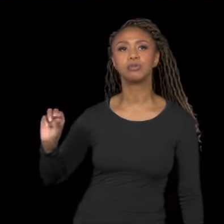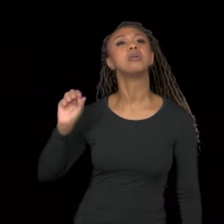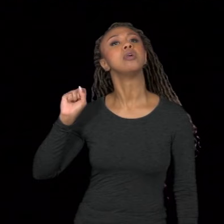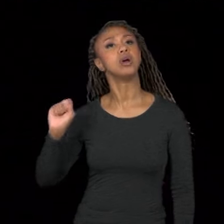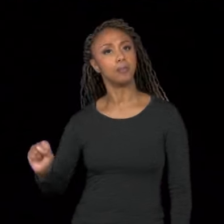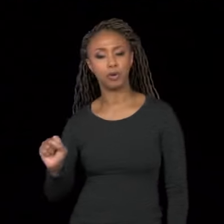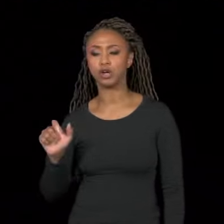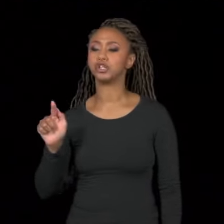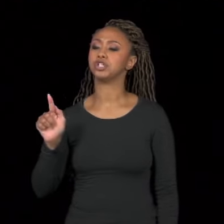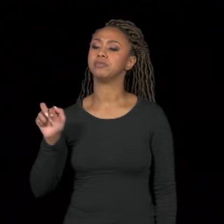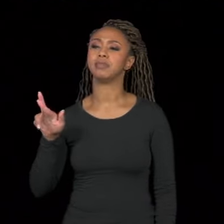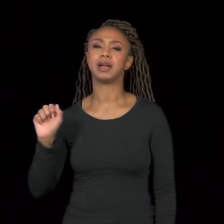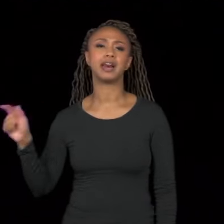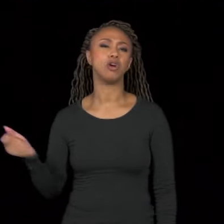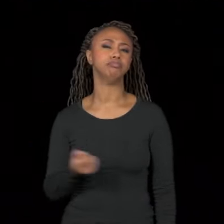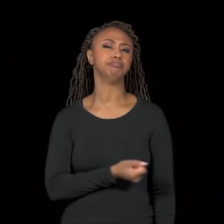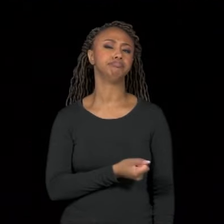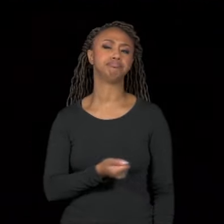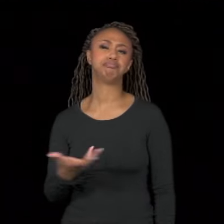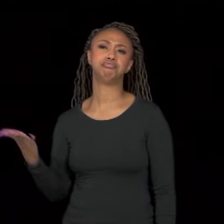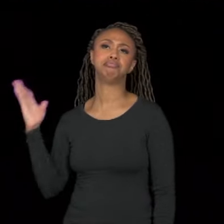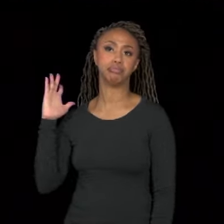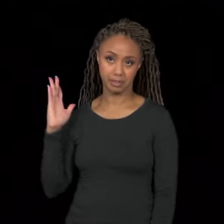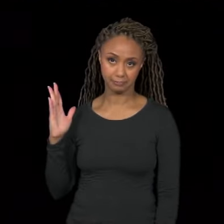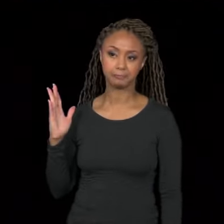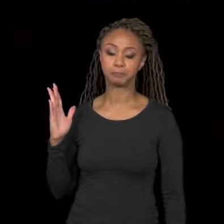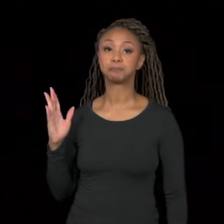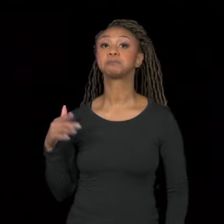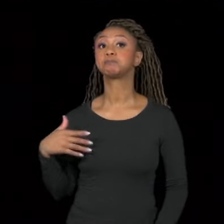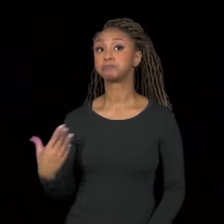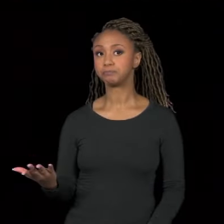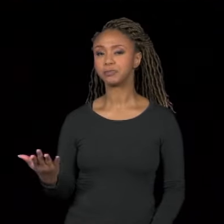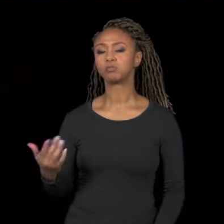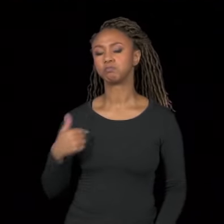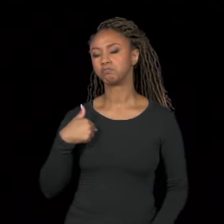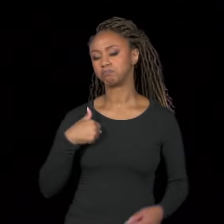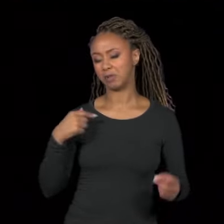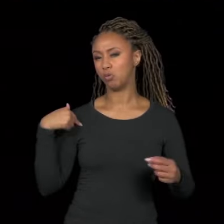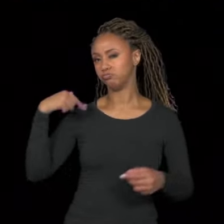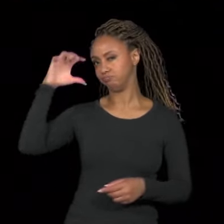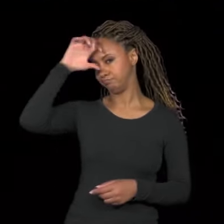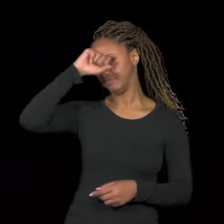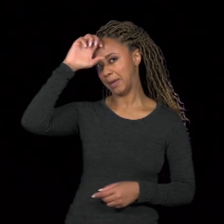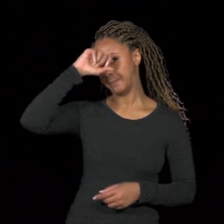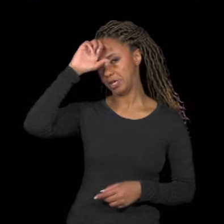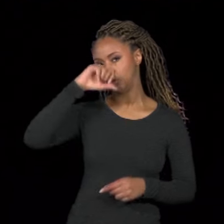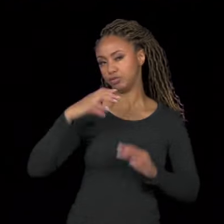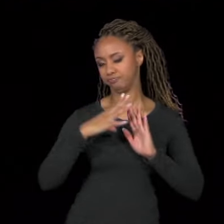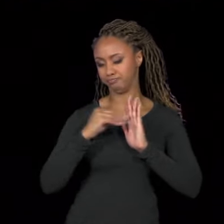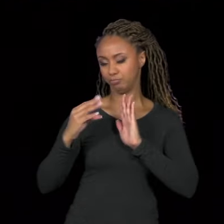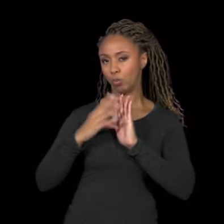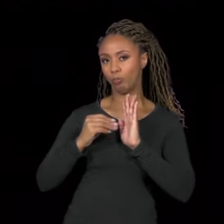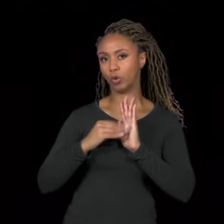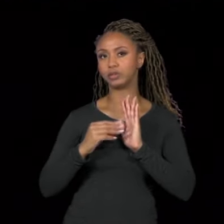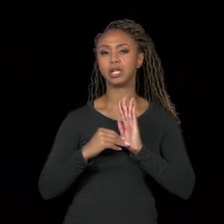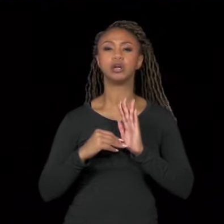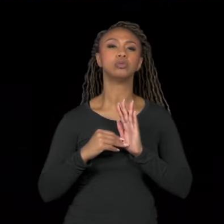VAMOS PERCEBER QUE NO DIA A DIA DA ATIVIDADE DE MODELAGEM DE BANCO DE DADOS, NO MODELO CONCEITUAL A GENTE ATÉ ENCONTRA RELACIONAMENTOS